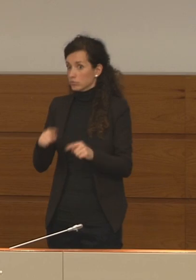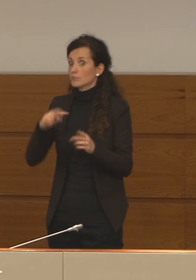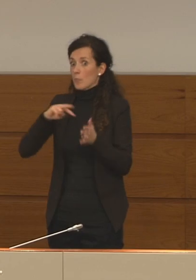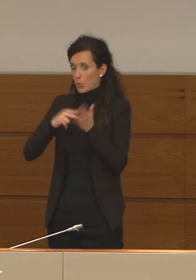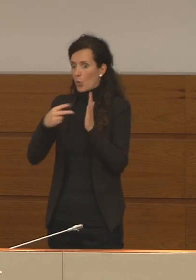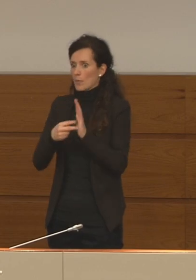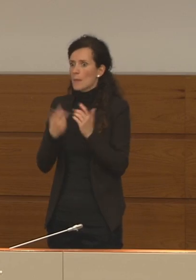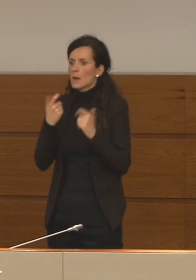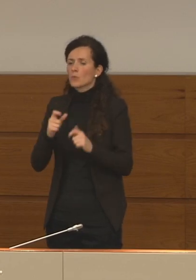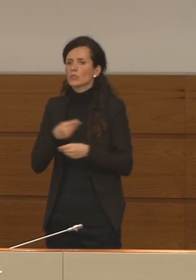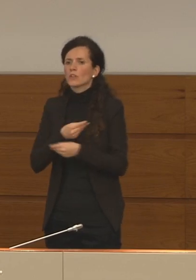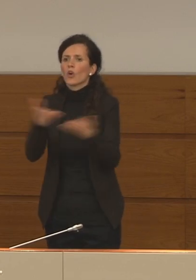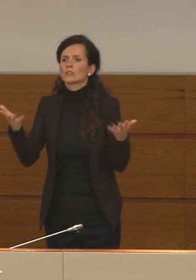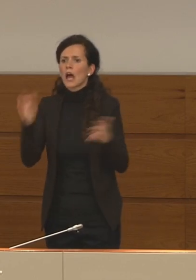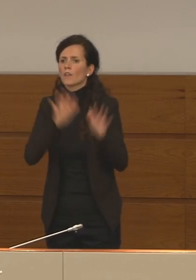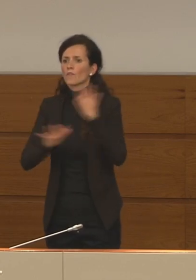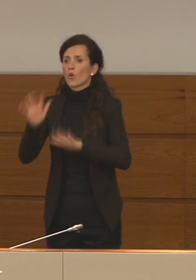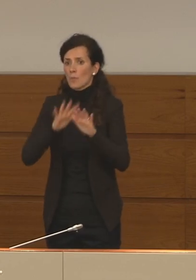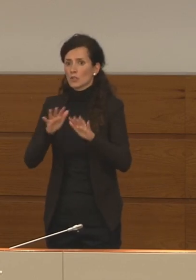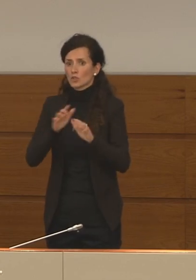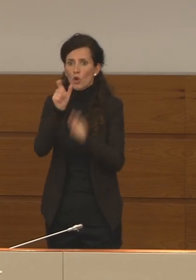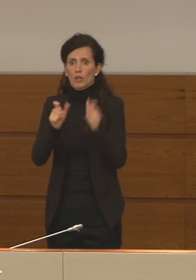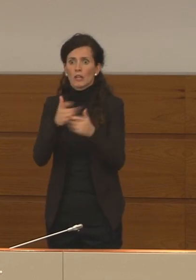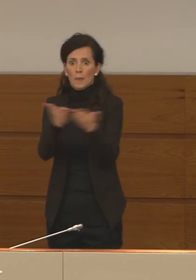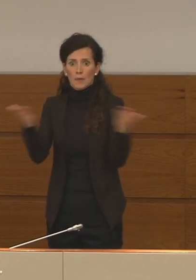Come si risolve praticamente? Grazie.